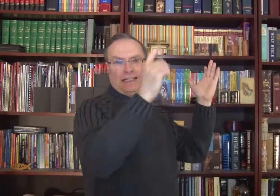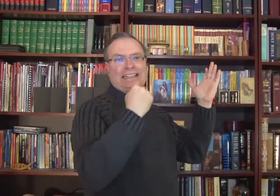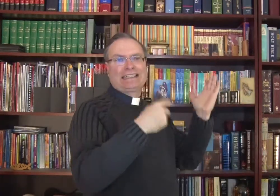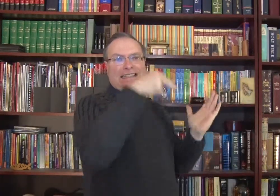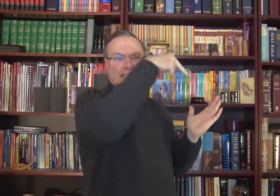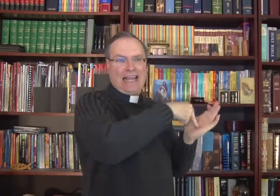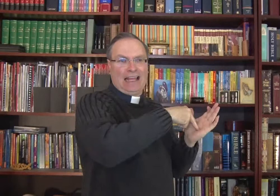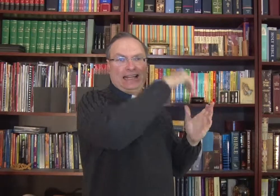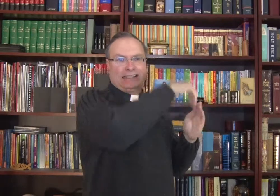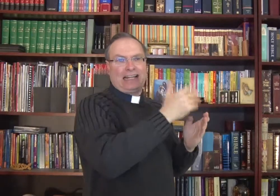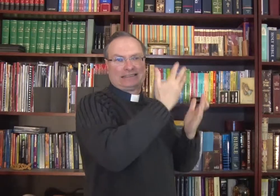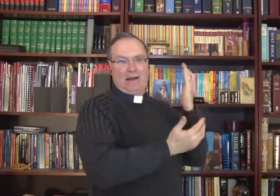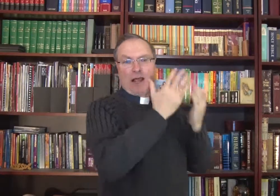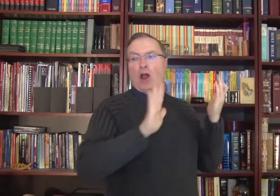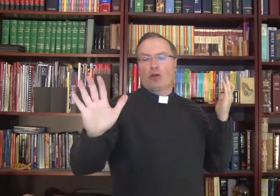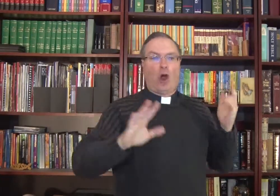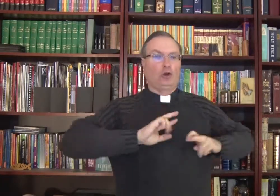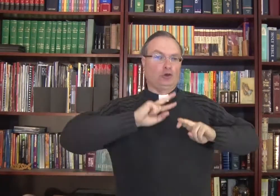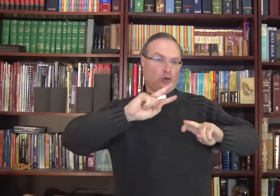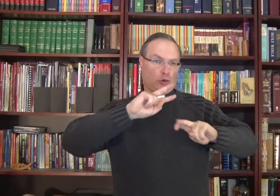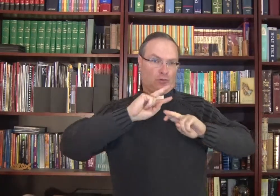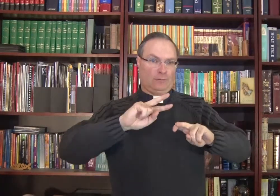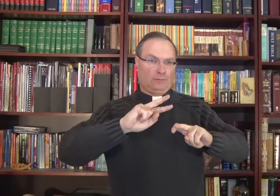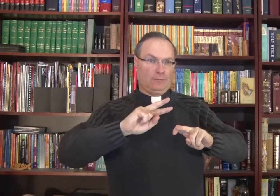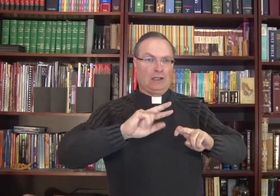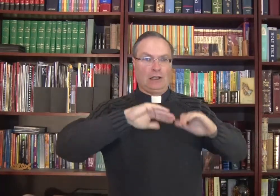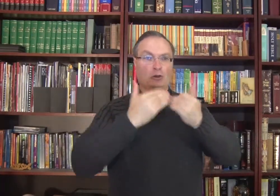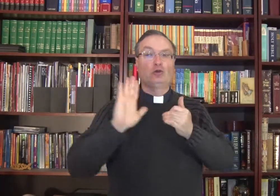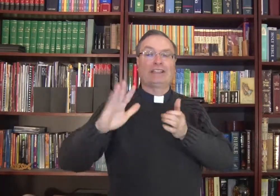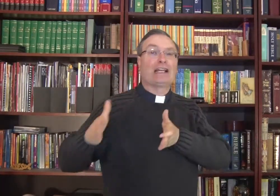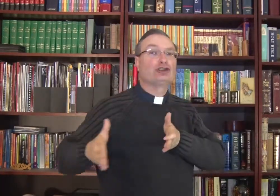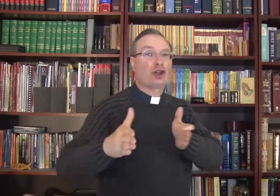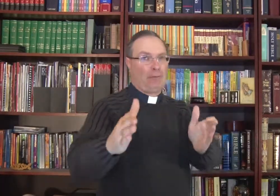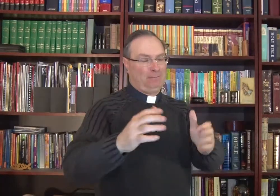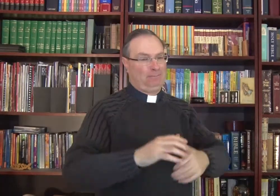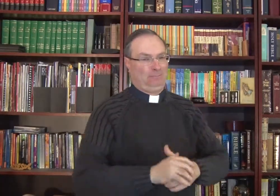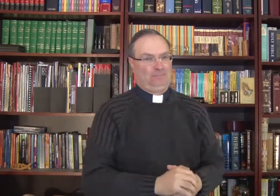qui tient dans sa main ton souffle et tous tes chemins.»